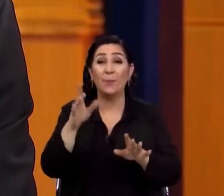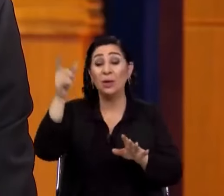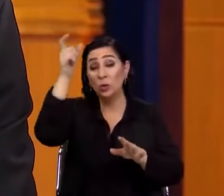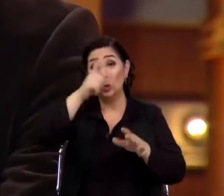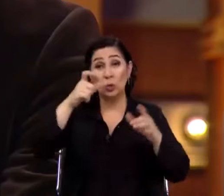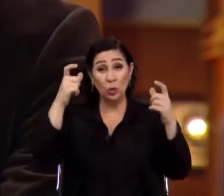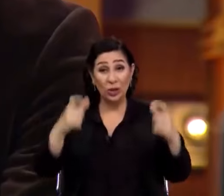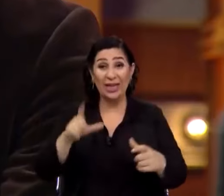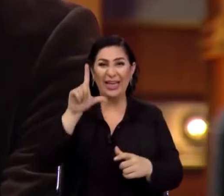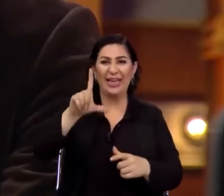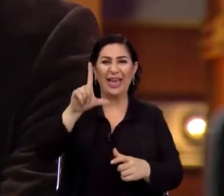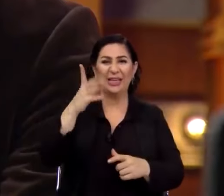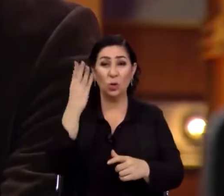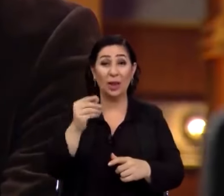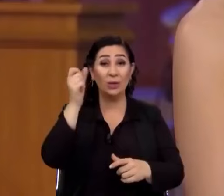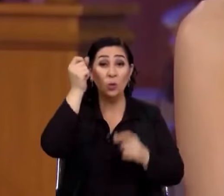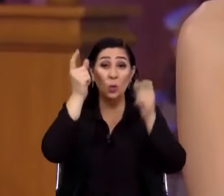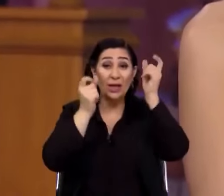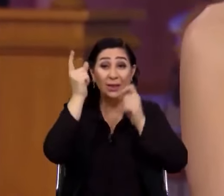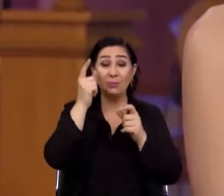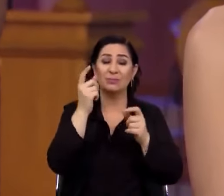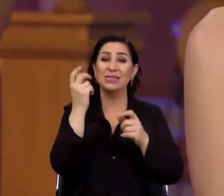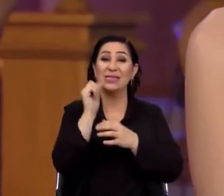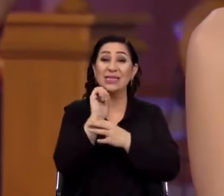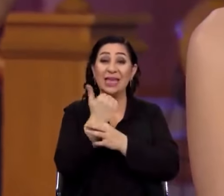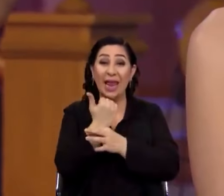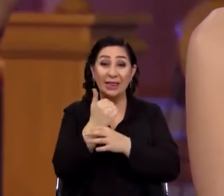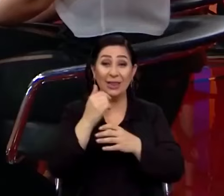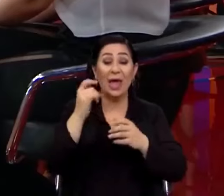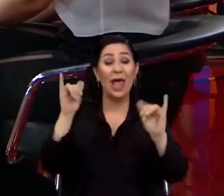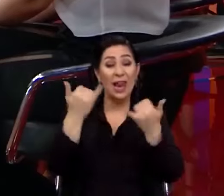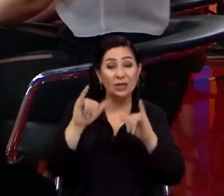ihtiyacı olan üretim de bu Evet sanat üretimi eğlence üretimi gösteri üretimi